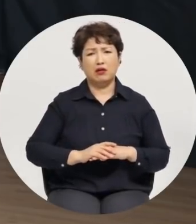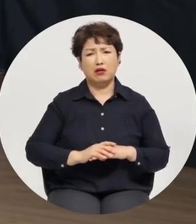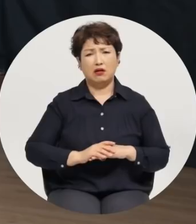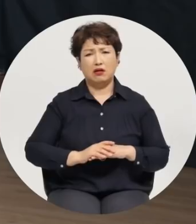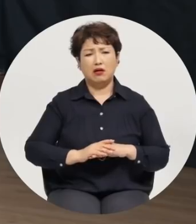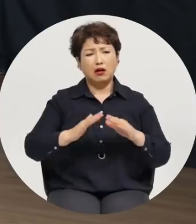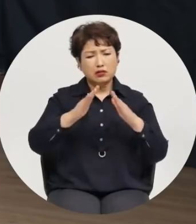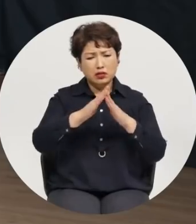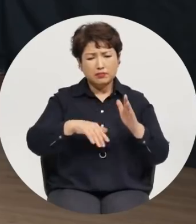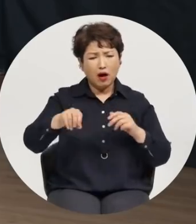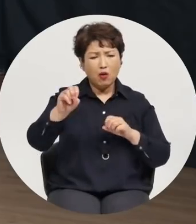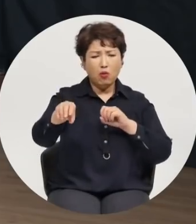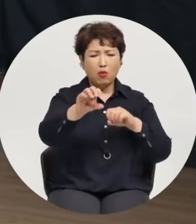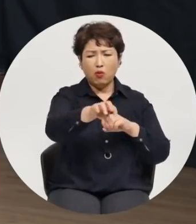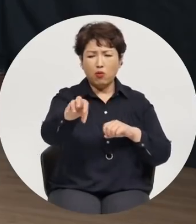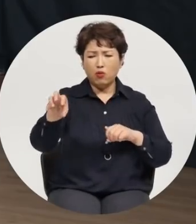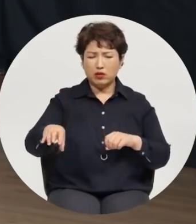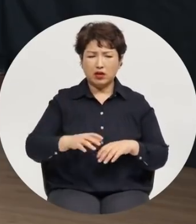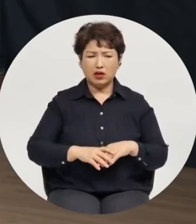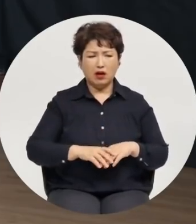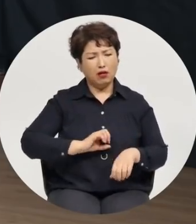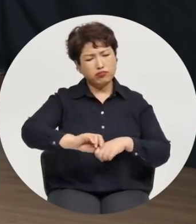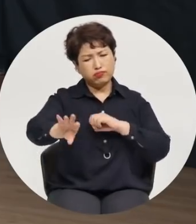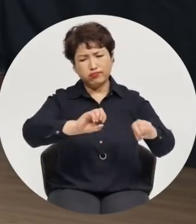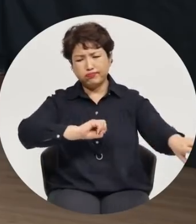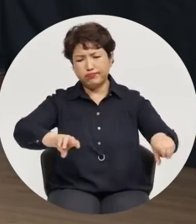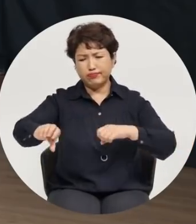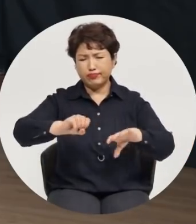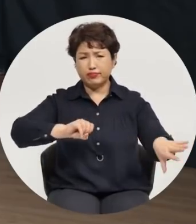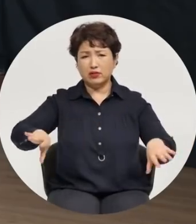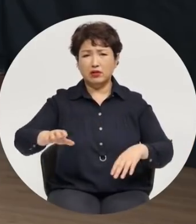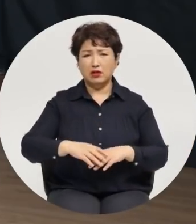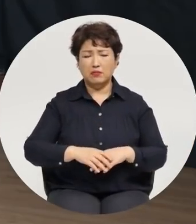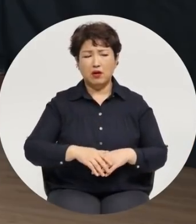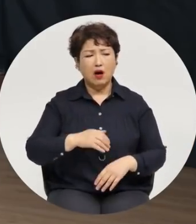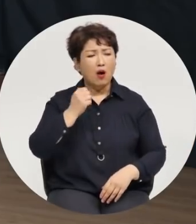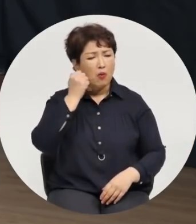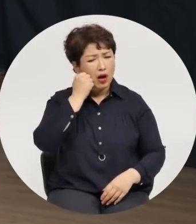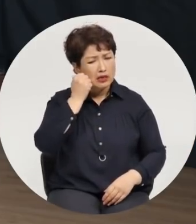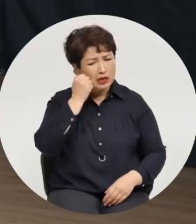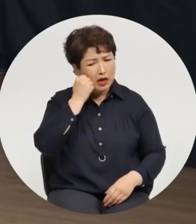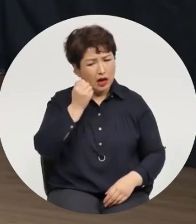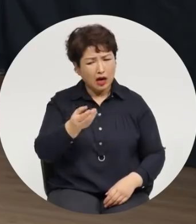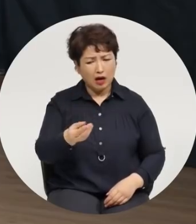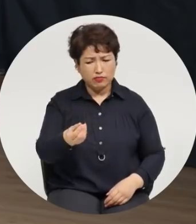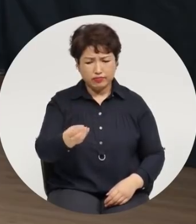집안 곳곳에 다닌 흔적을 다 남기고 과자도 흘리고